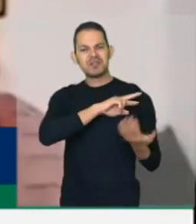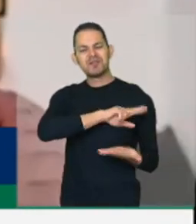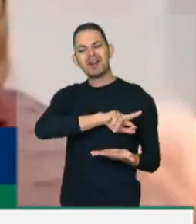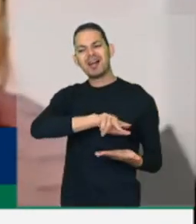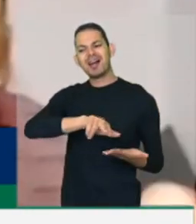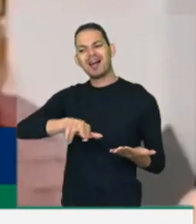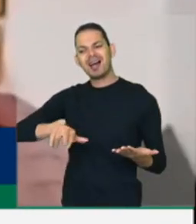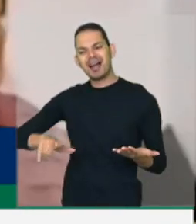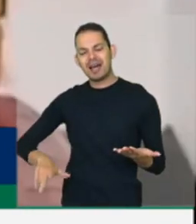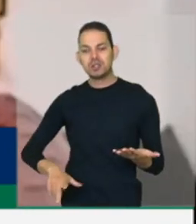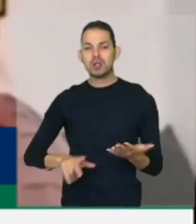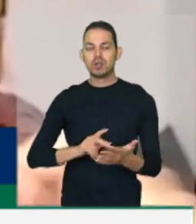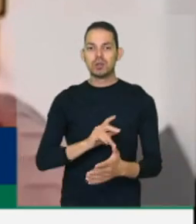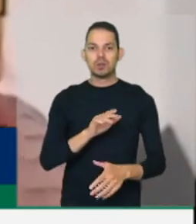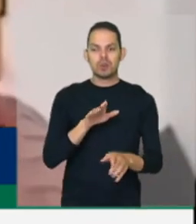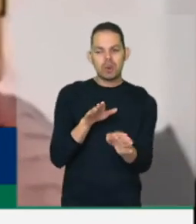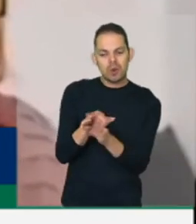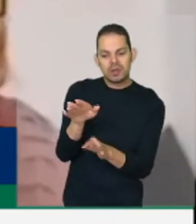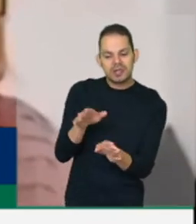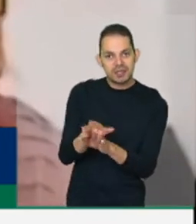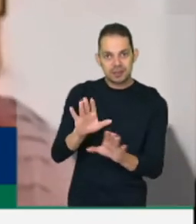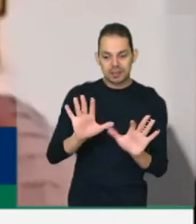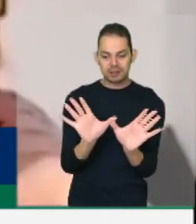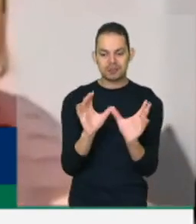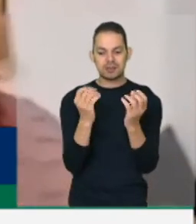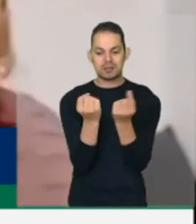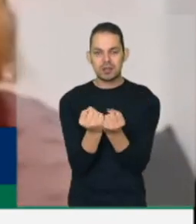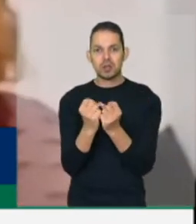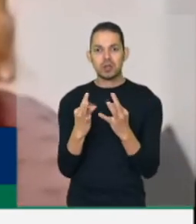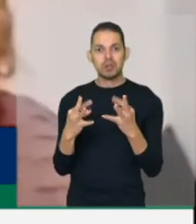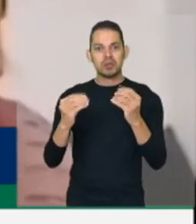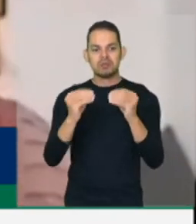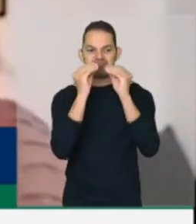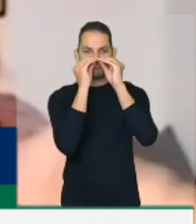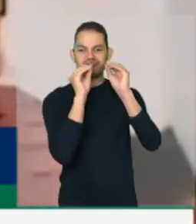AS ORIENTAÇÕES DA ORGANIZAÇÃO MUNDIAL DE SAÚDE ATENTANDO CONTRA A VIDA, MANDOU TIRAR A MÁSCARA.